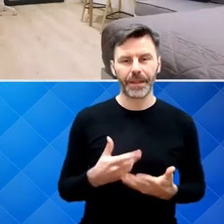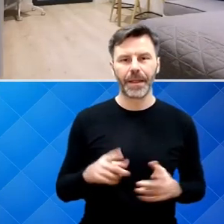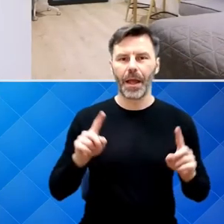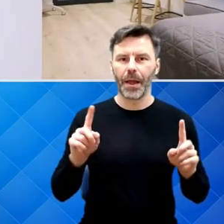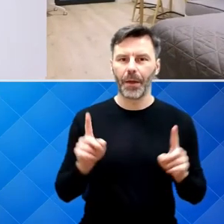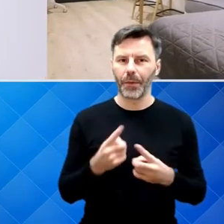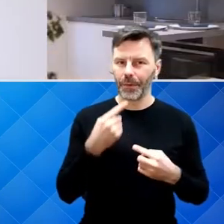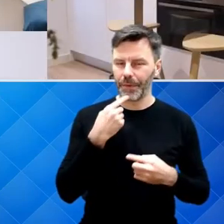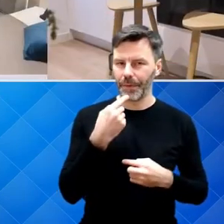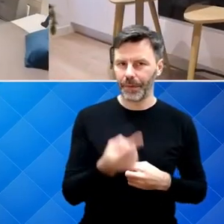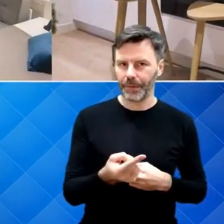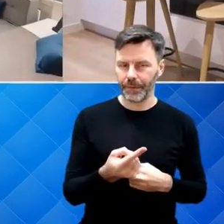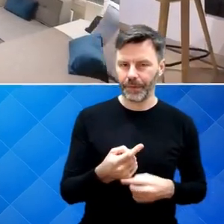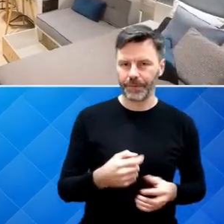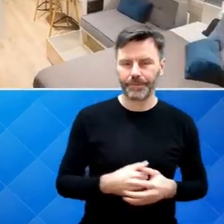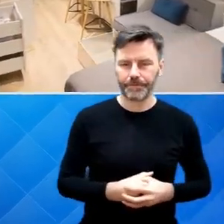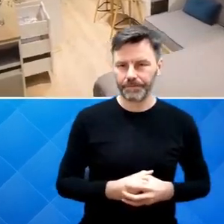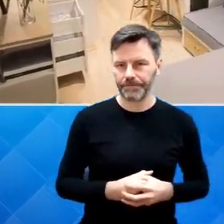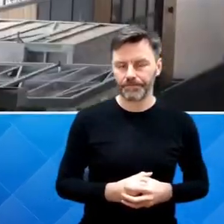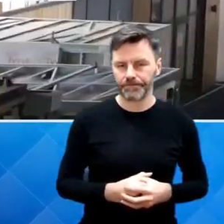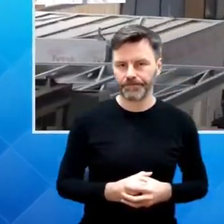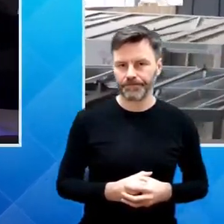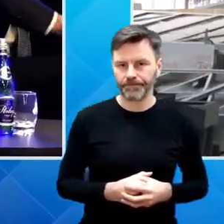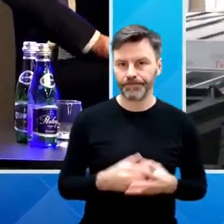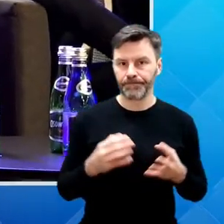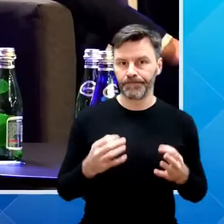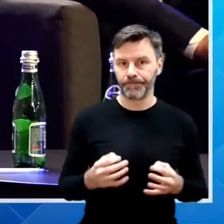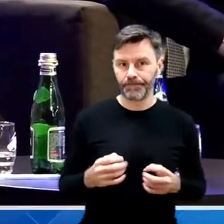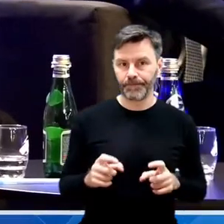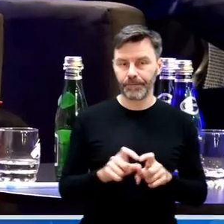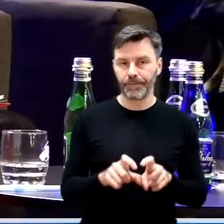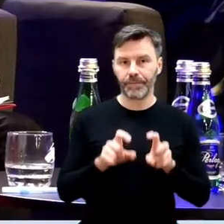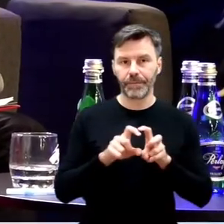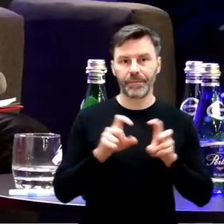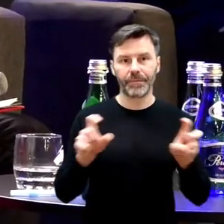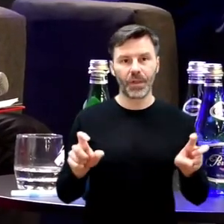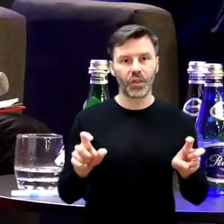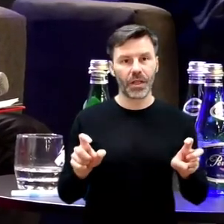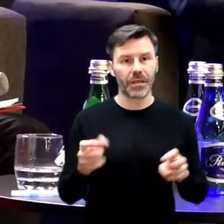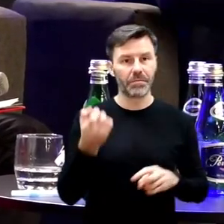Żyjemy w niezwykle interesujących czasach, interesujących ze względu